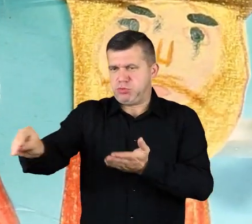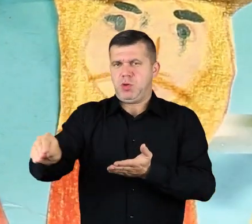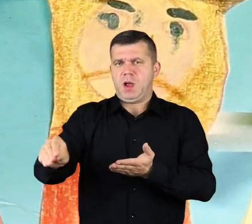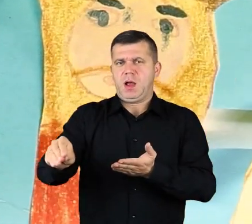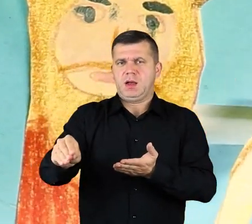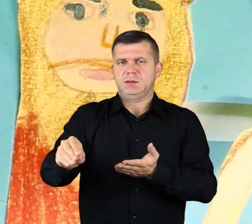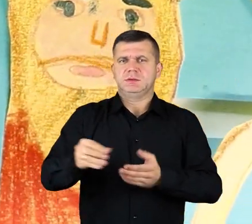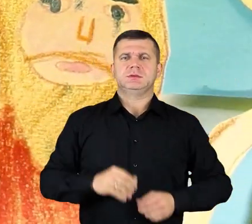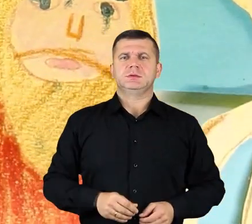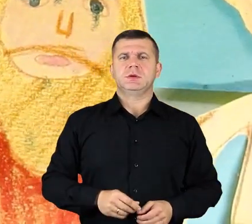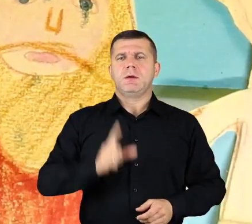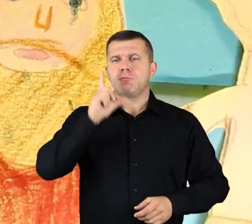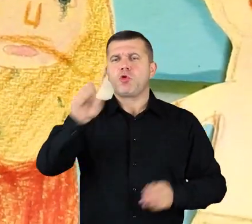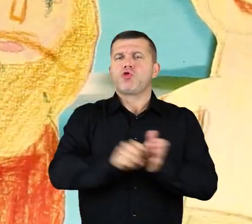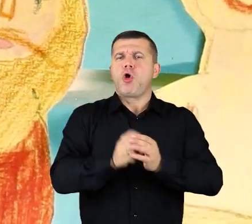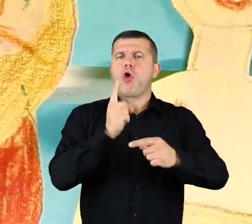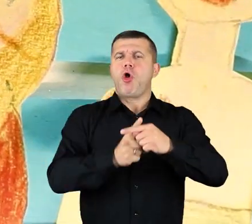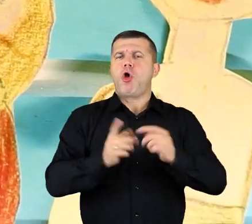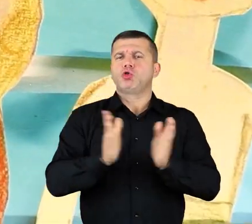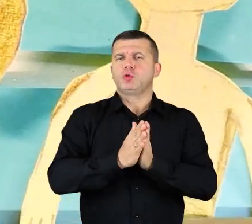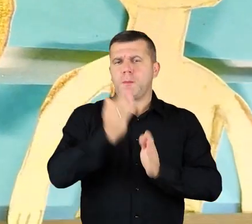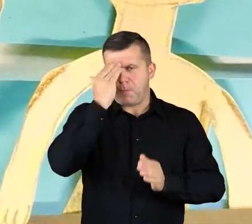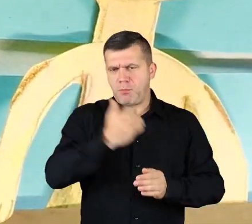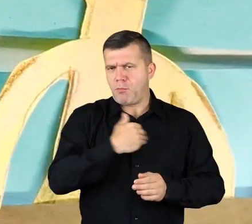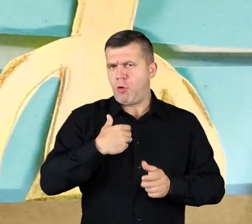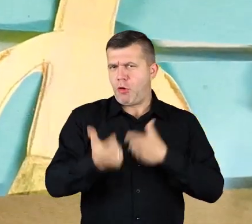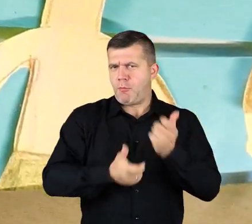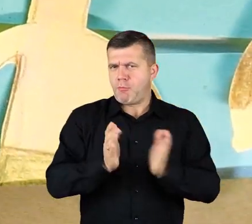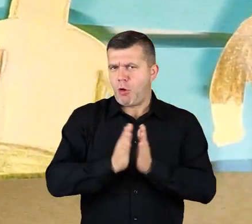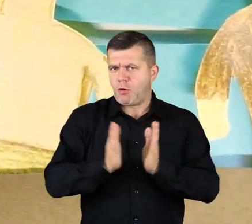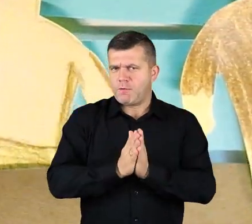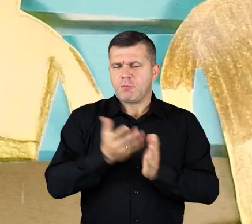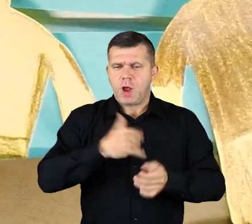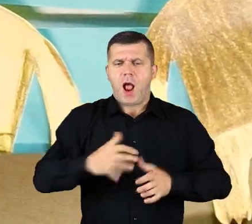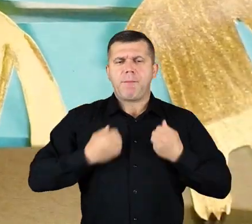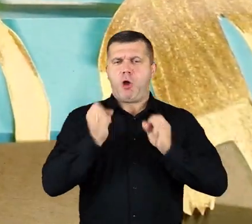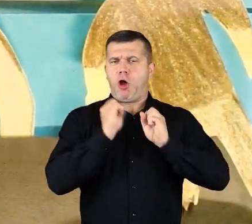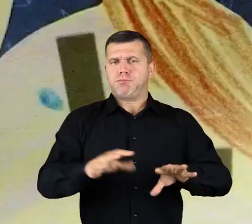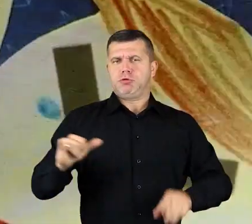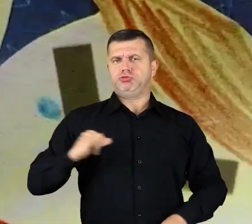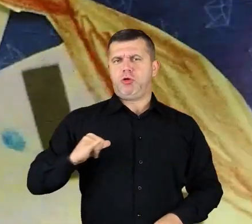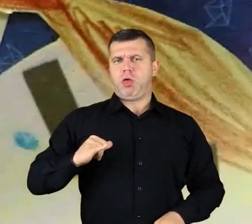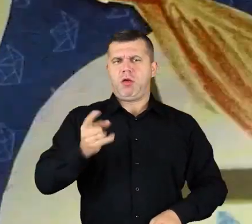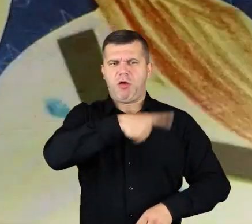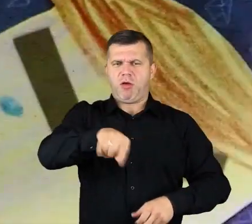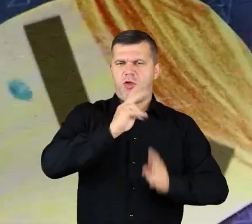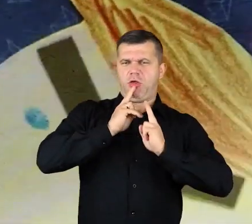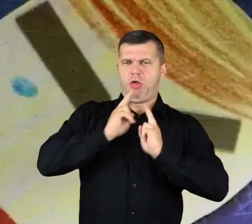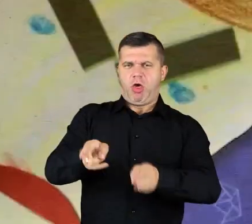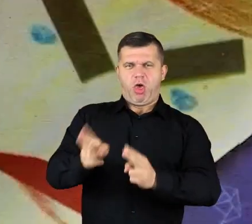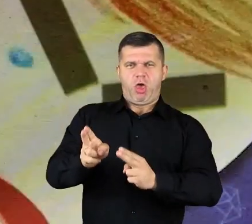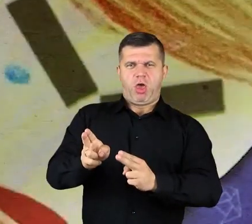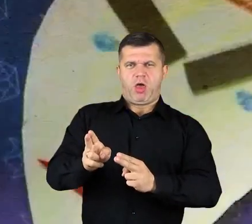a przede wszystkim pójść do kościoła i pomodlić się za odpuszczenie grzechów – reszta załogi tylko się z niego zaśmiała.